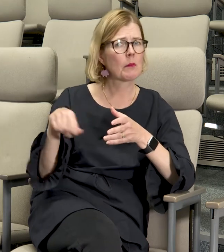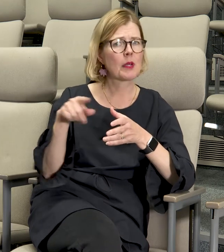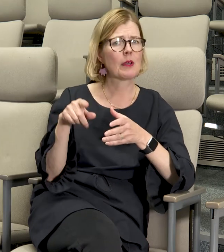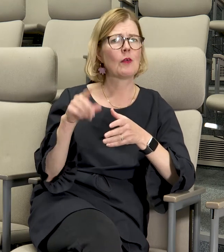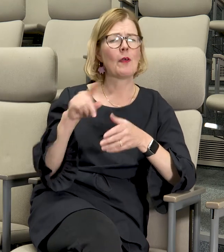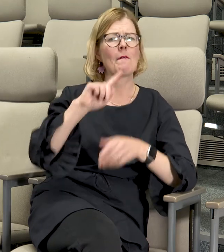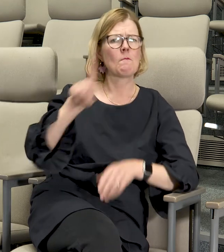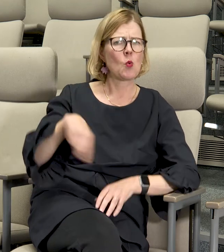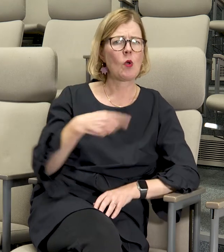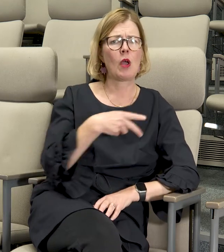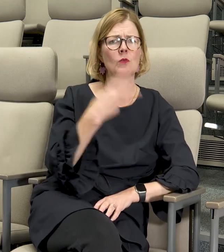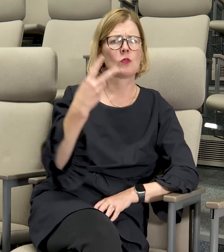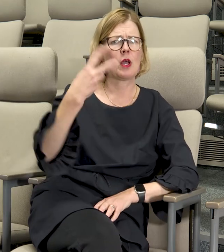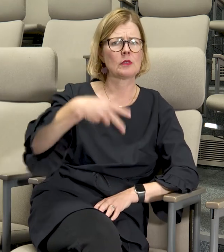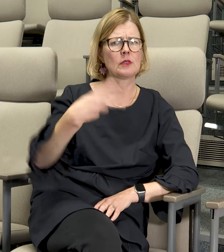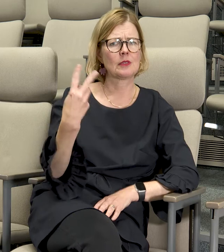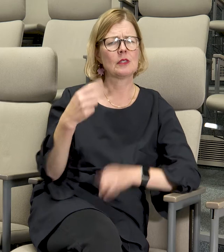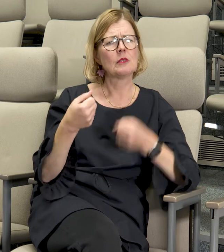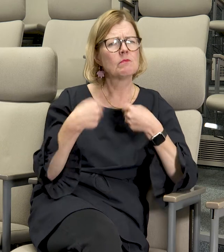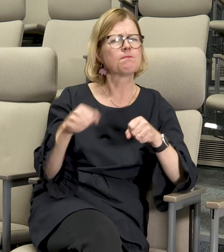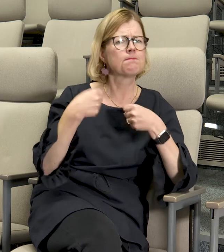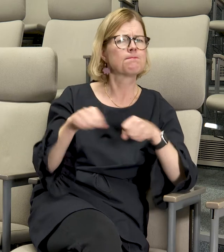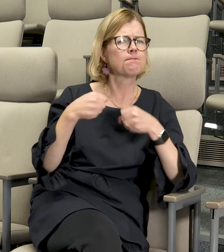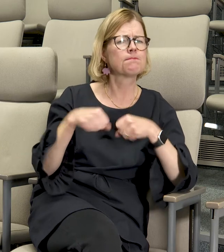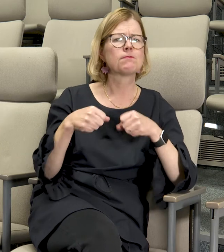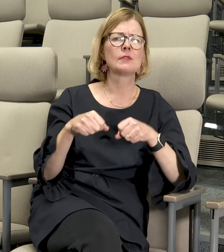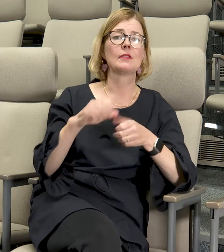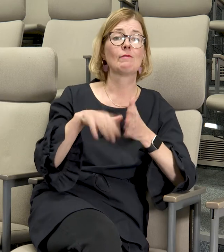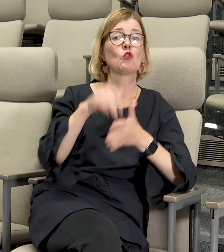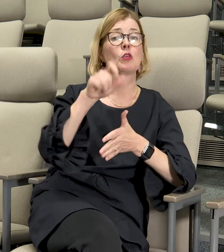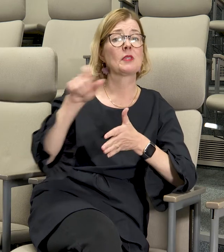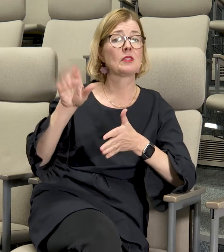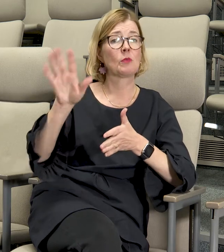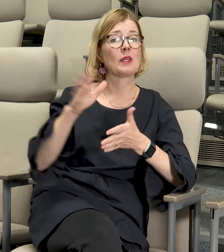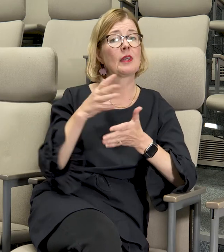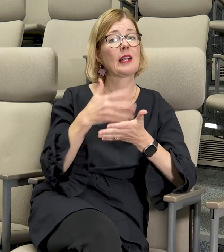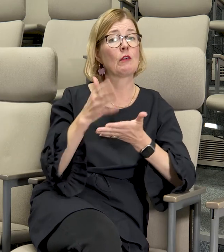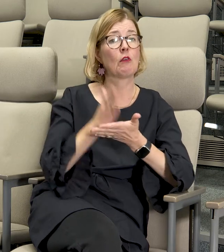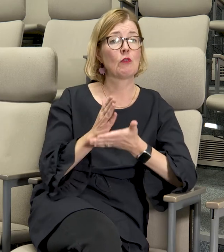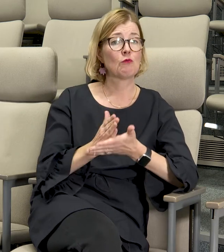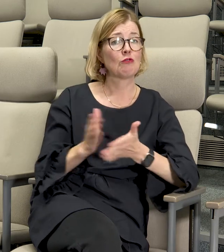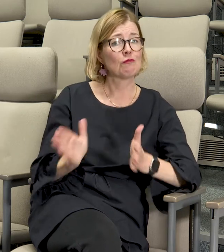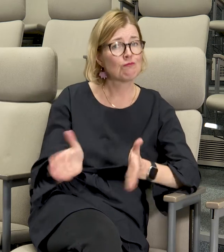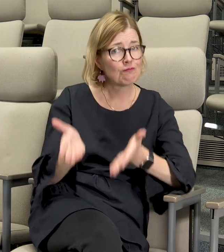joka on ajanut viittomakielisten kielellisiä oikeuksia Suomessa, -